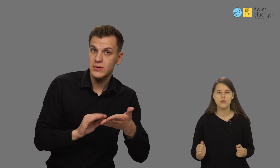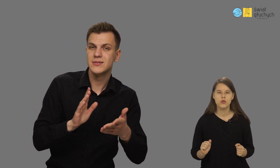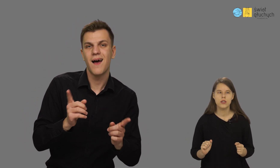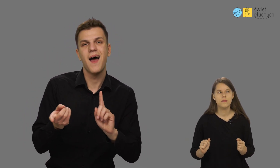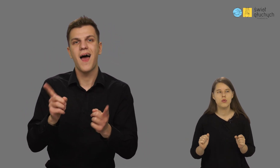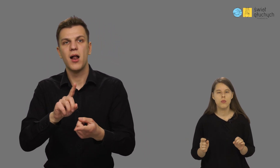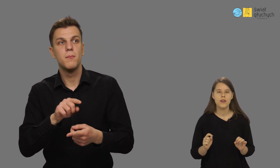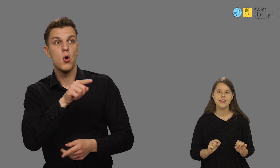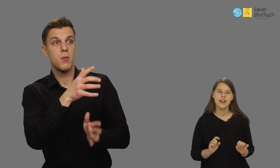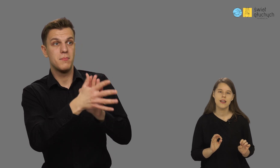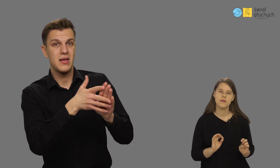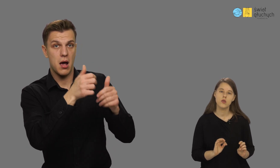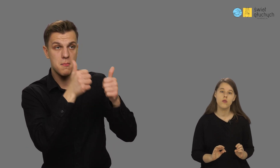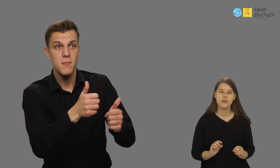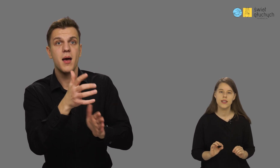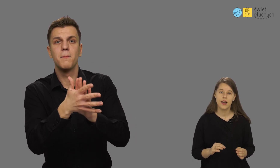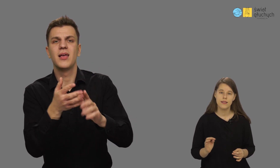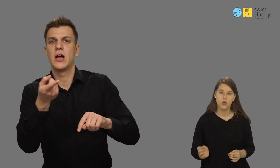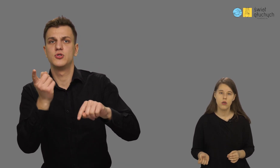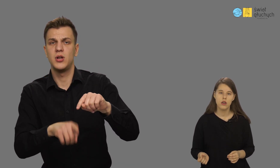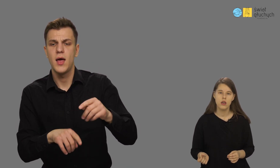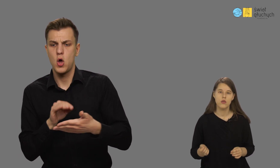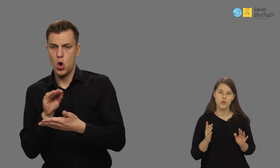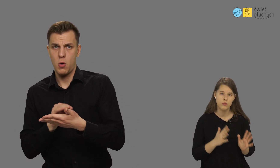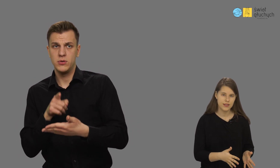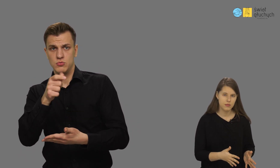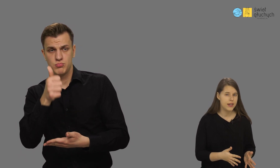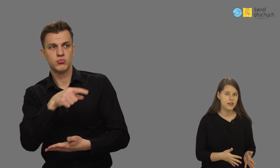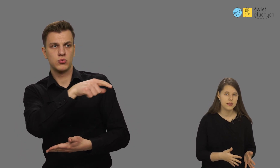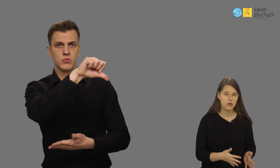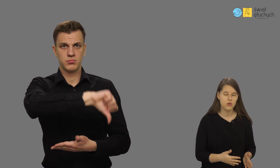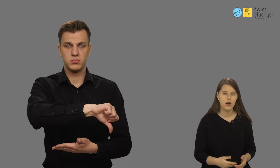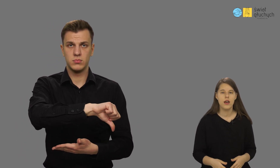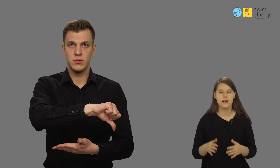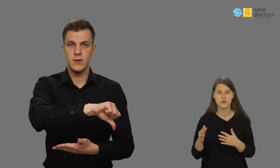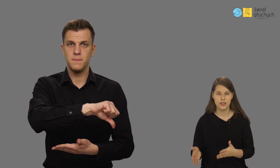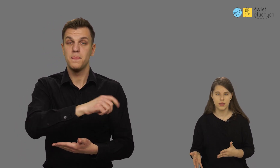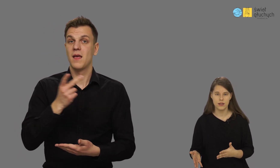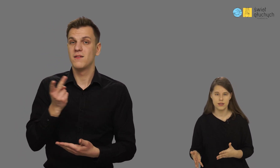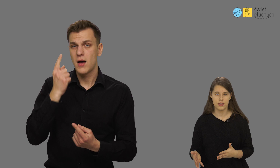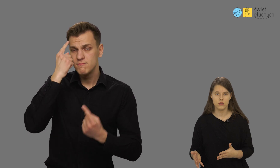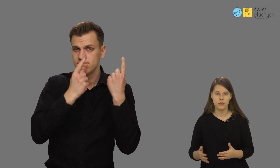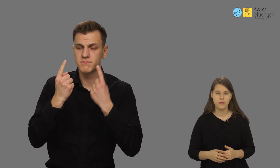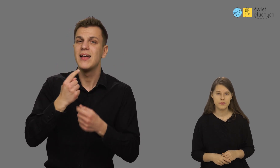czy może próbować je klasyfikować wedle kategorii „dobre zamiganie znaku” a „złe zamiganie znaku”.